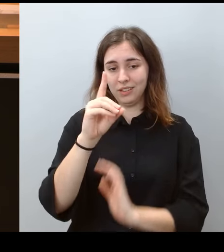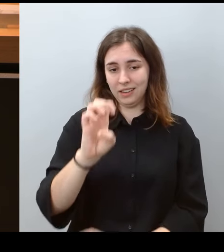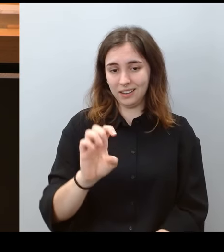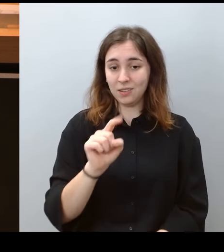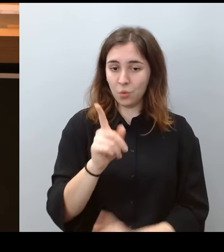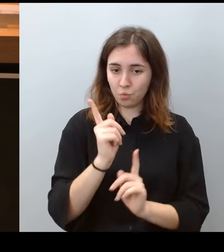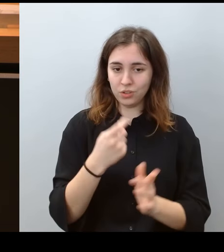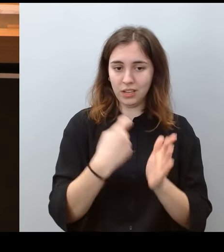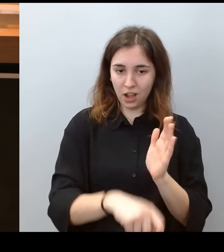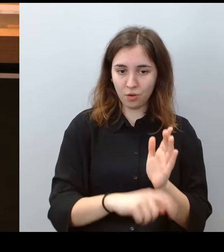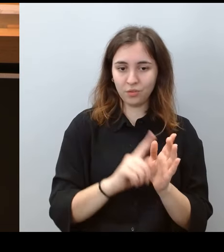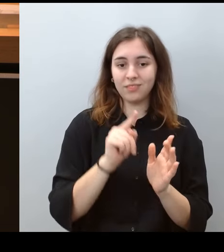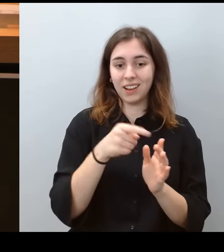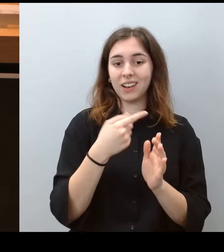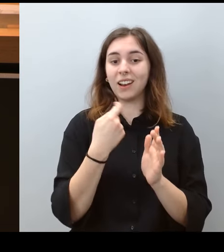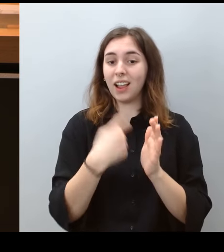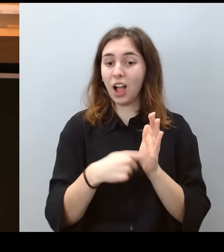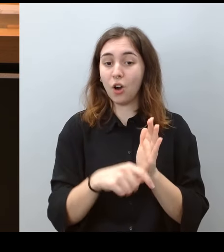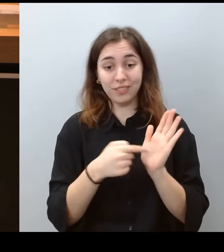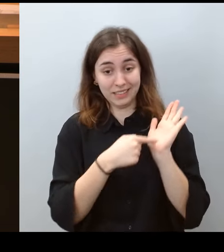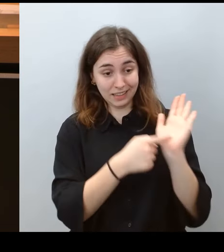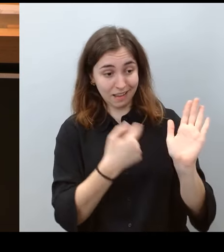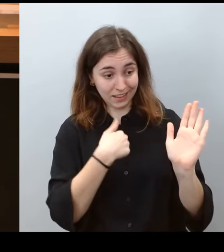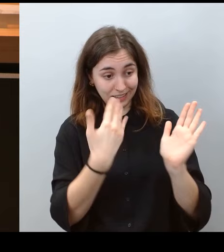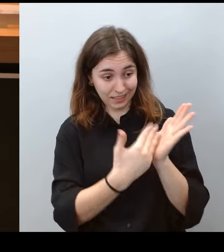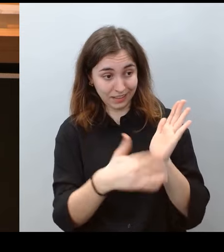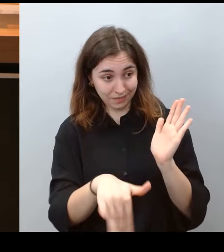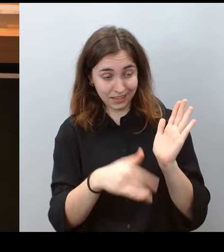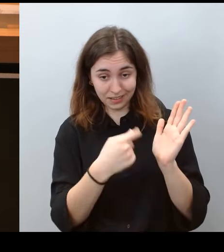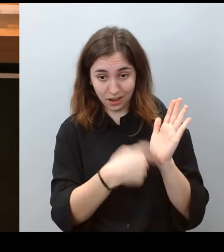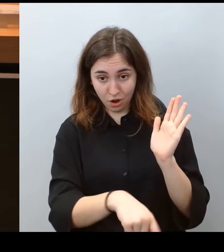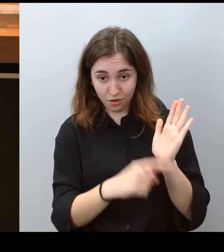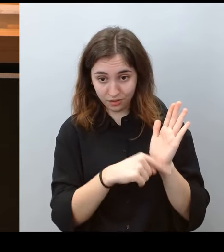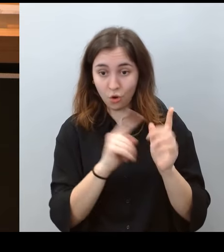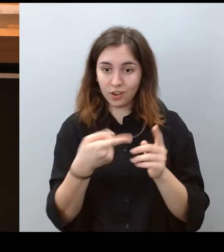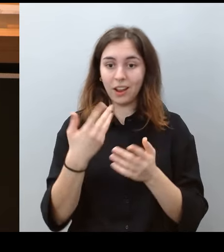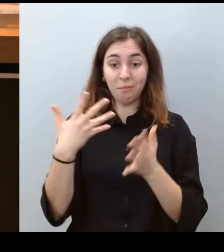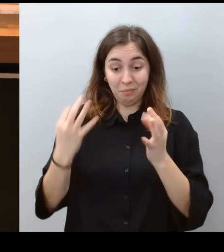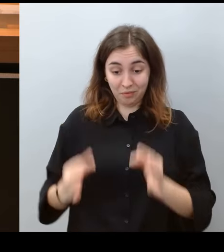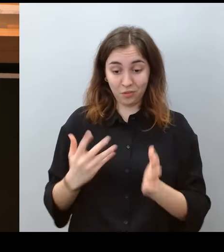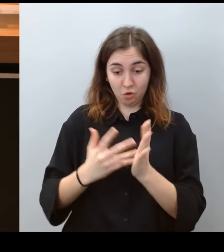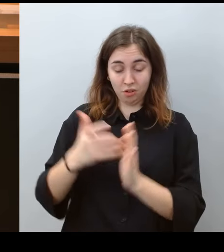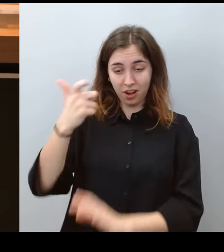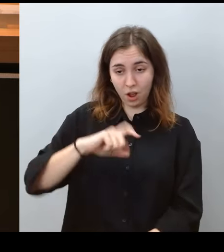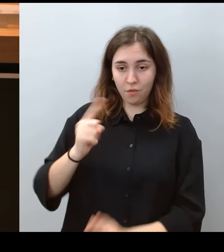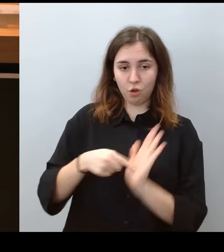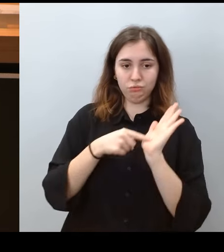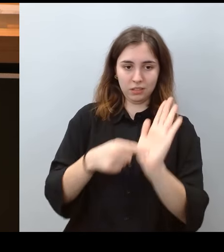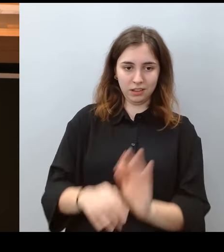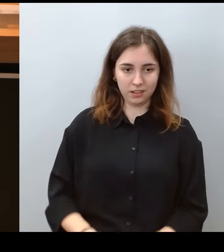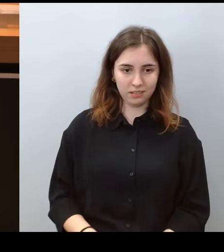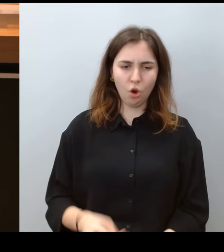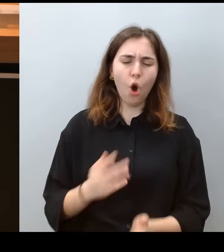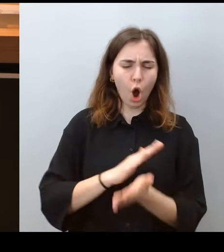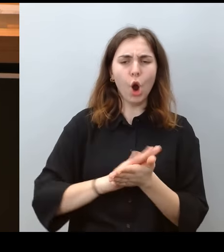alle jetzt sofort verstanden. Und schlimm ist, dass man, wenn man das ganze Gewusel dann auch noch absolviert hat dann trotzdem gewisse Zugänge zu